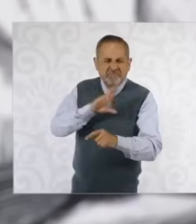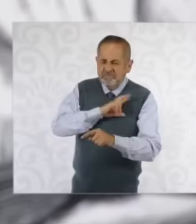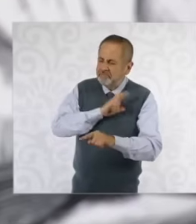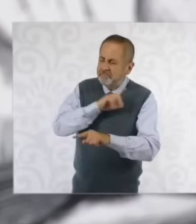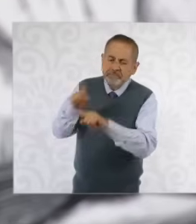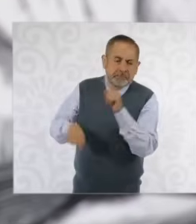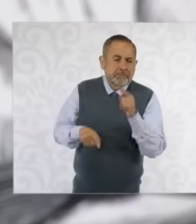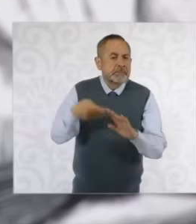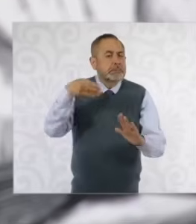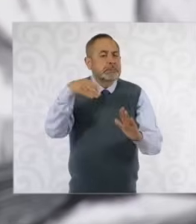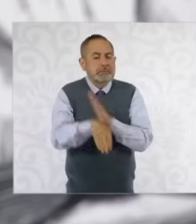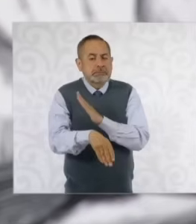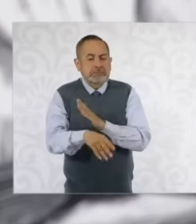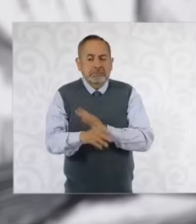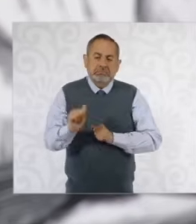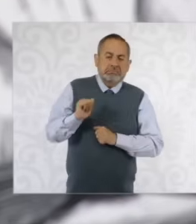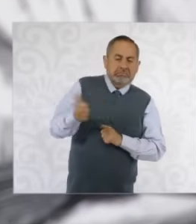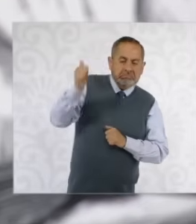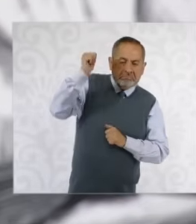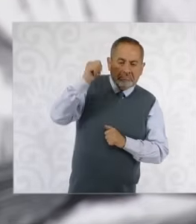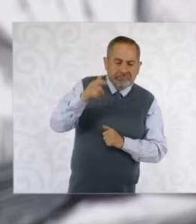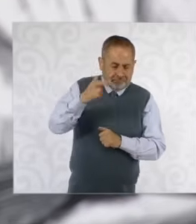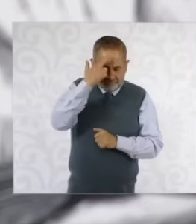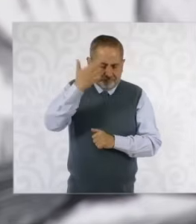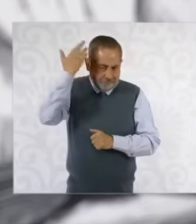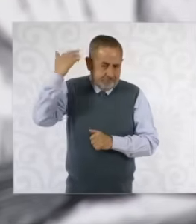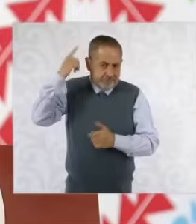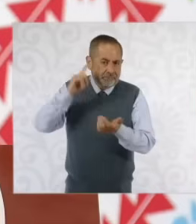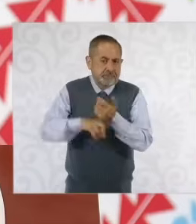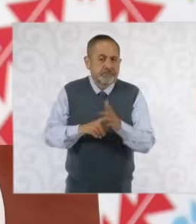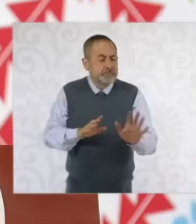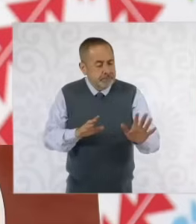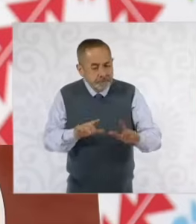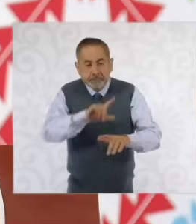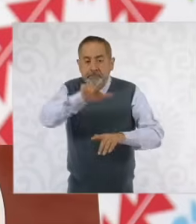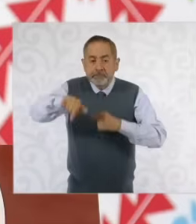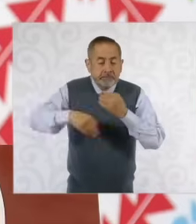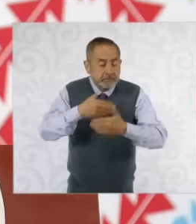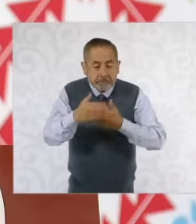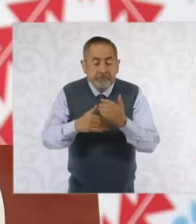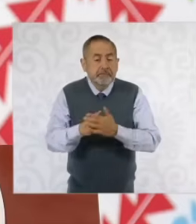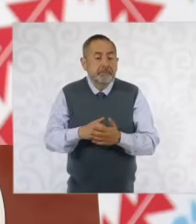a las y los trabajadores con el presidente López Obrador se llegó un acuerdo con ello